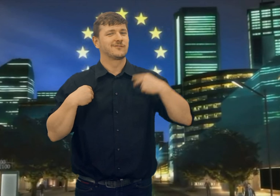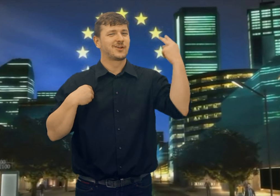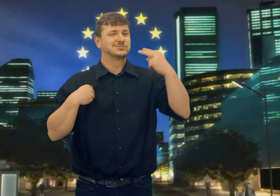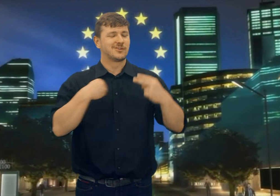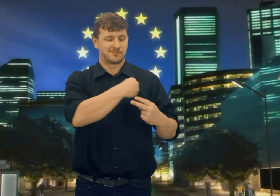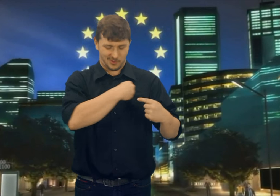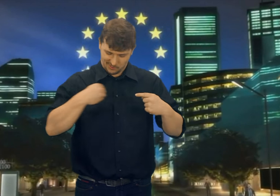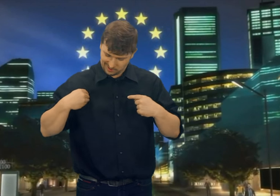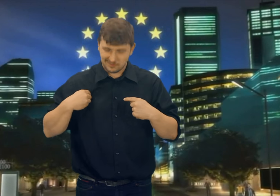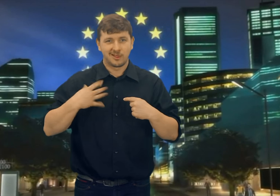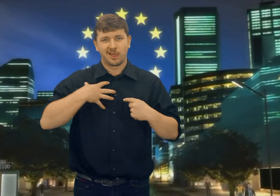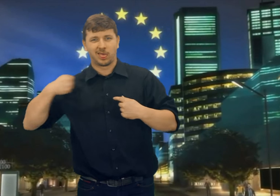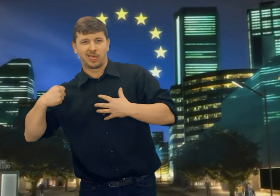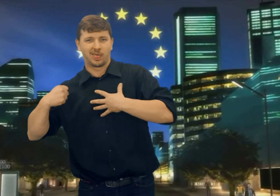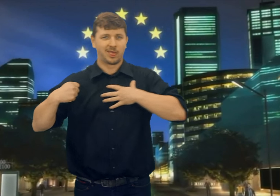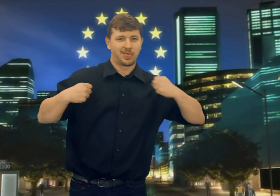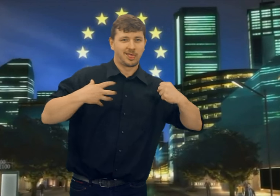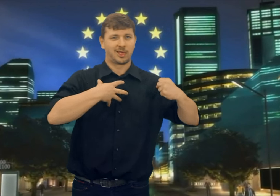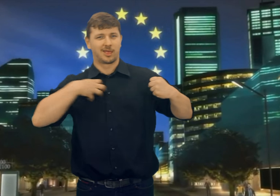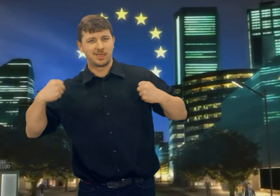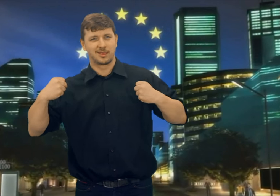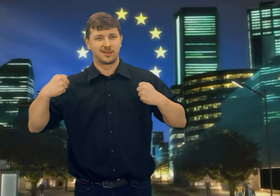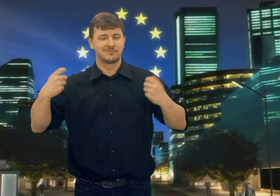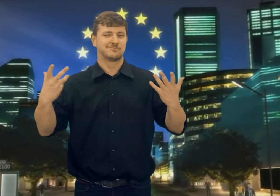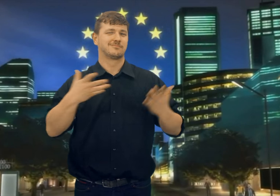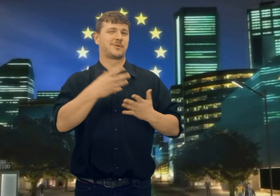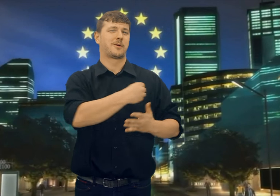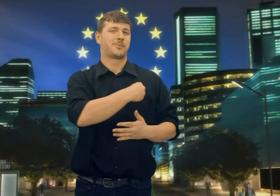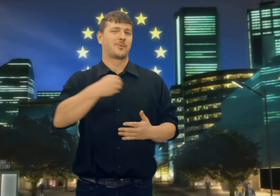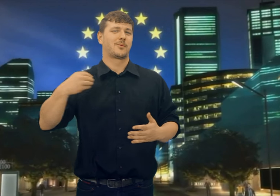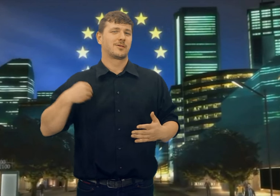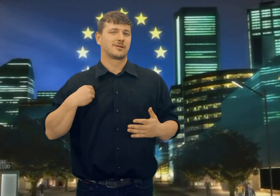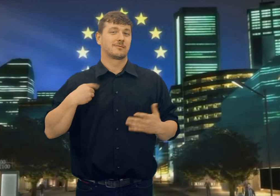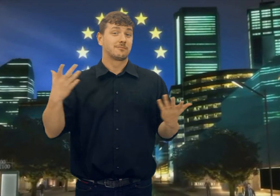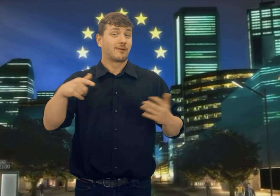Jetzt versteht Ihr auch die Gebärde für Polen besser: "Von Eroberern hin- und hergerissen".